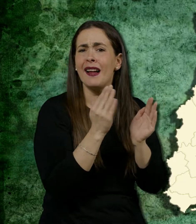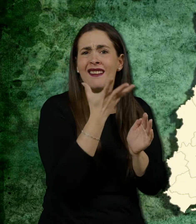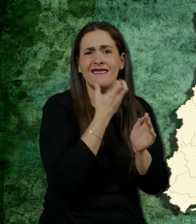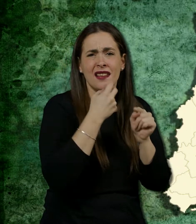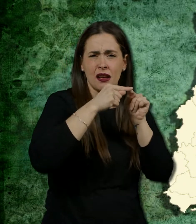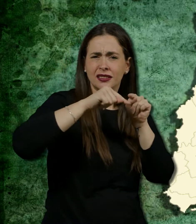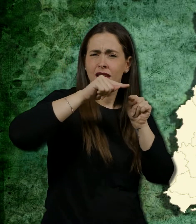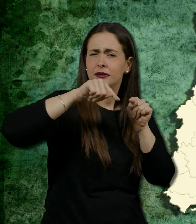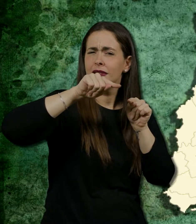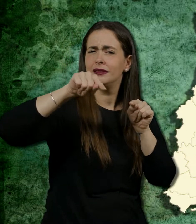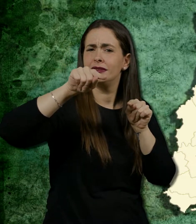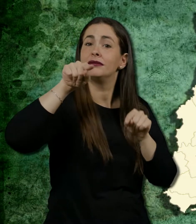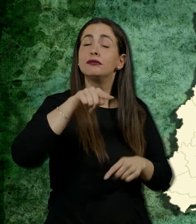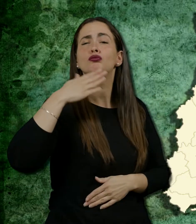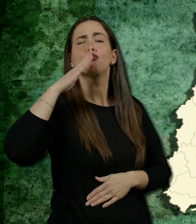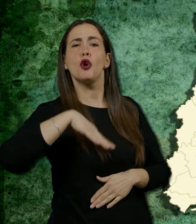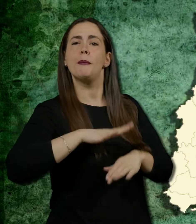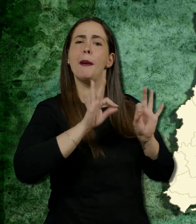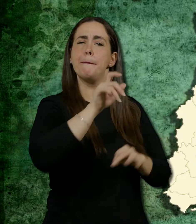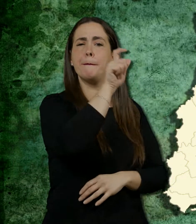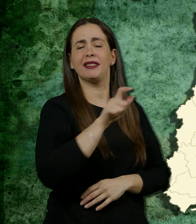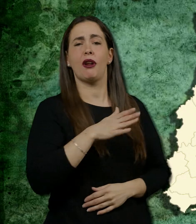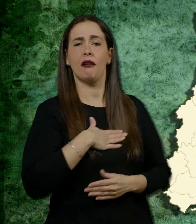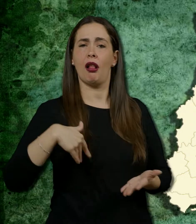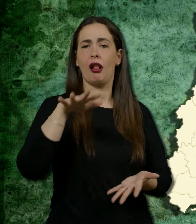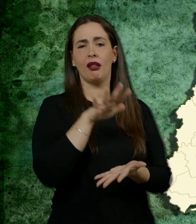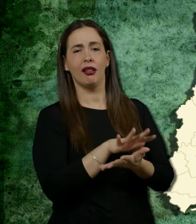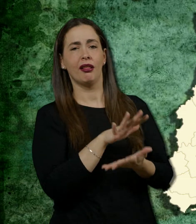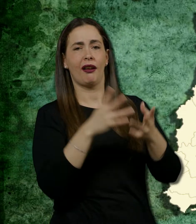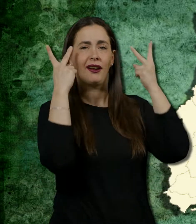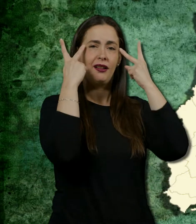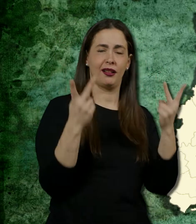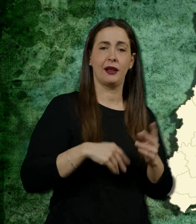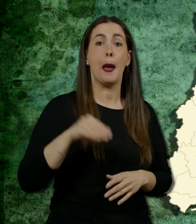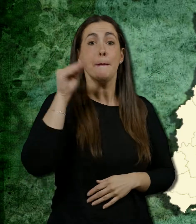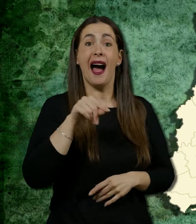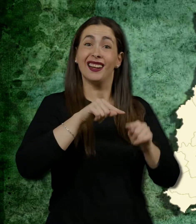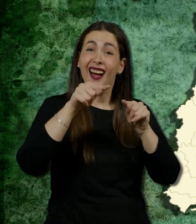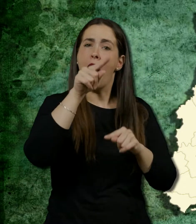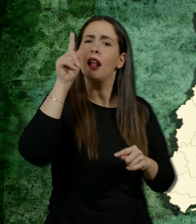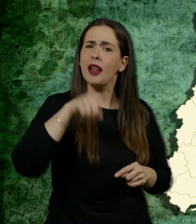entre les quals destaca la privilegiada façana litoral, que combina llargs perímetres de platges